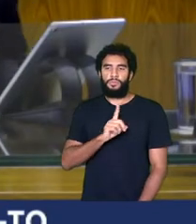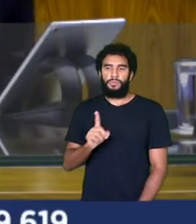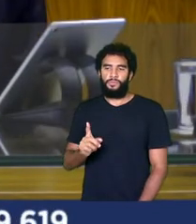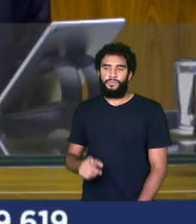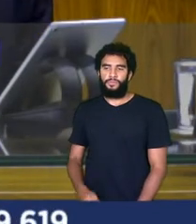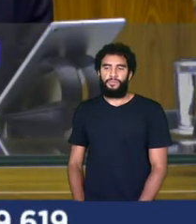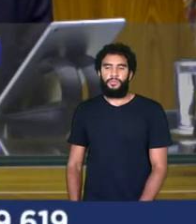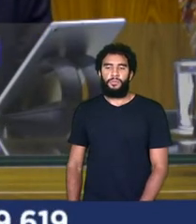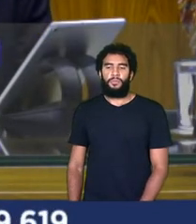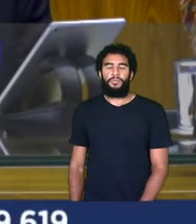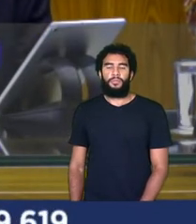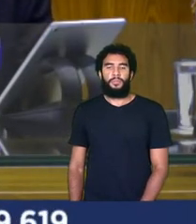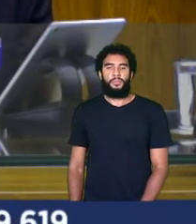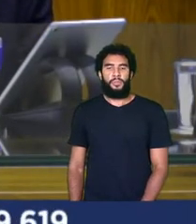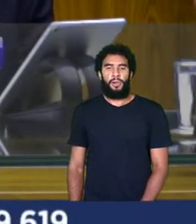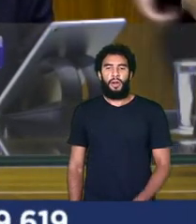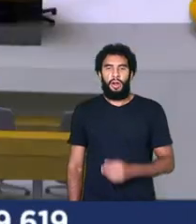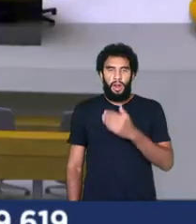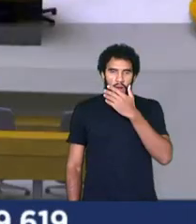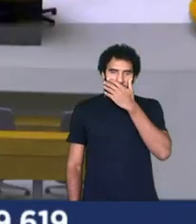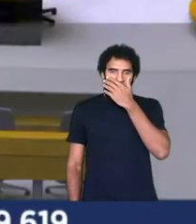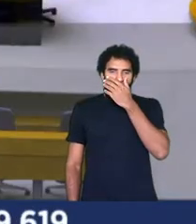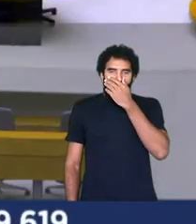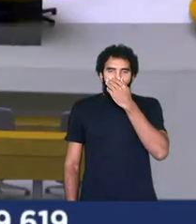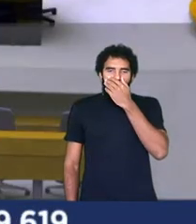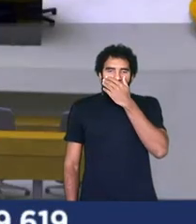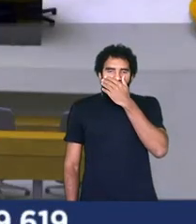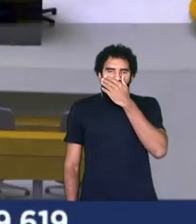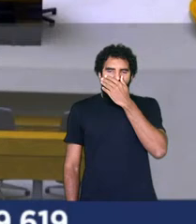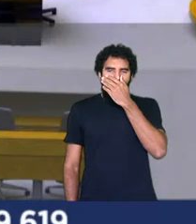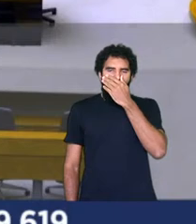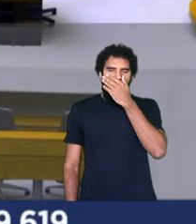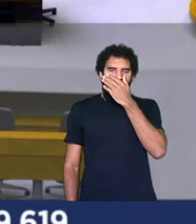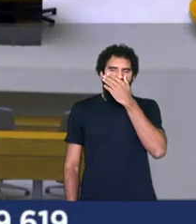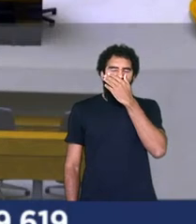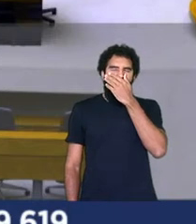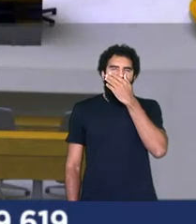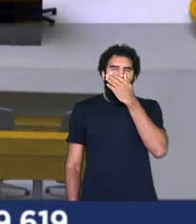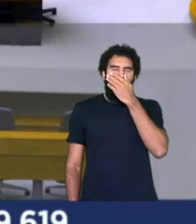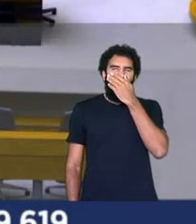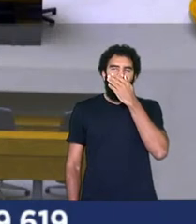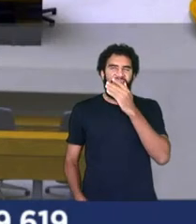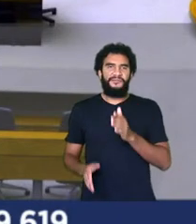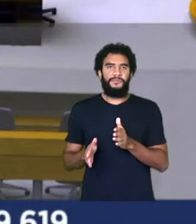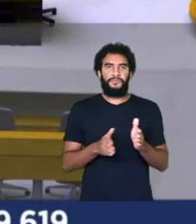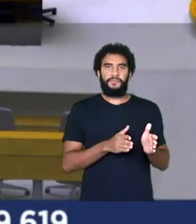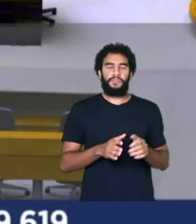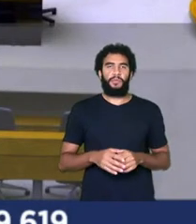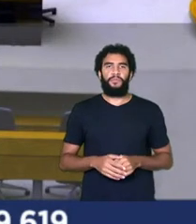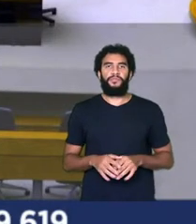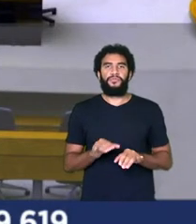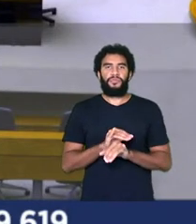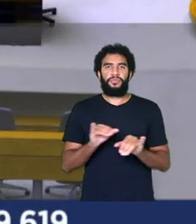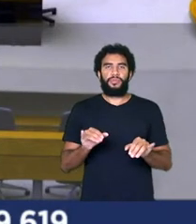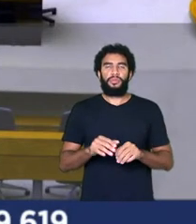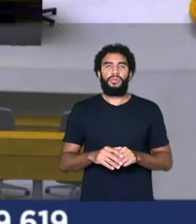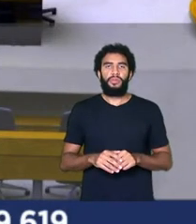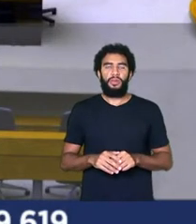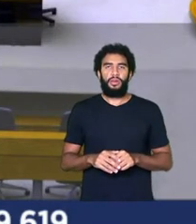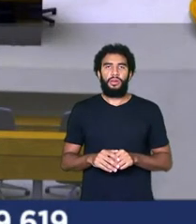DEPUTADA ERIKA KOKAY. QUE FOI CHAMADA ANTERIORMENTE MAS NÃO ESTAVA PRESENTE. [REPÓRTER]: O PLENÁRIO HOJE PODE VOTAR MAIS